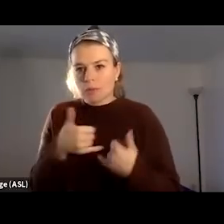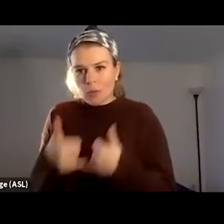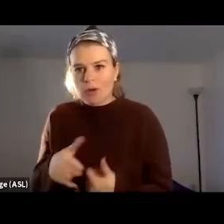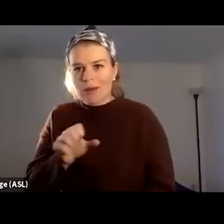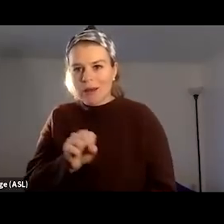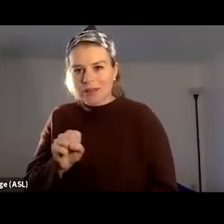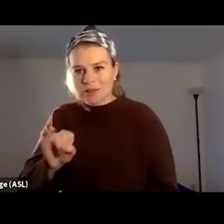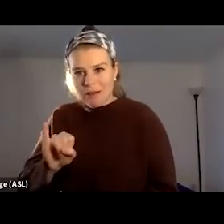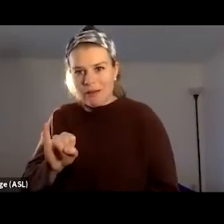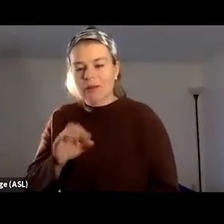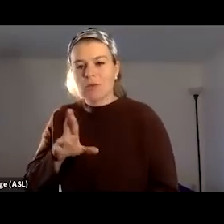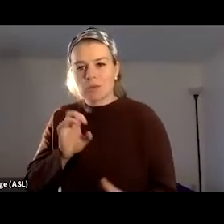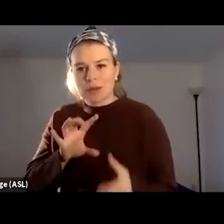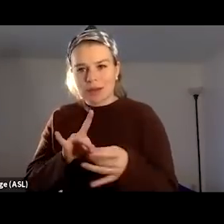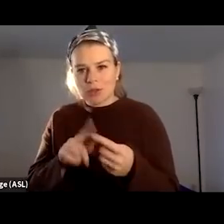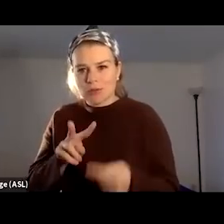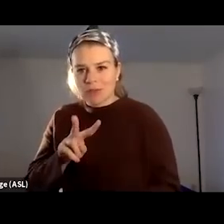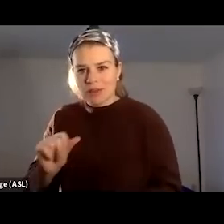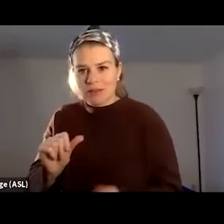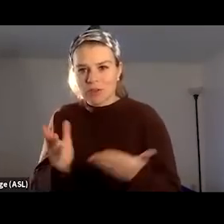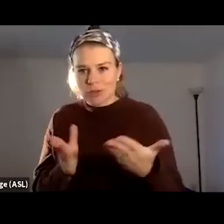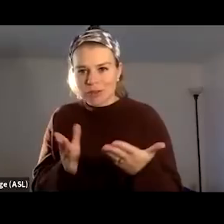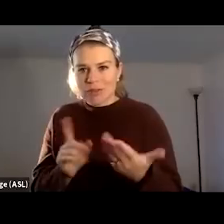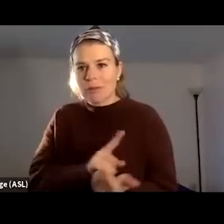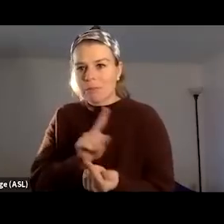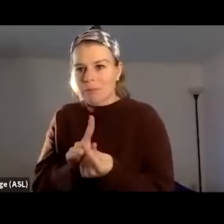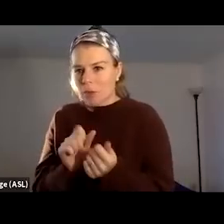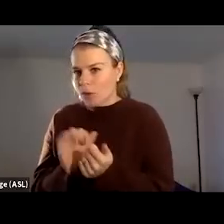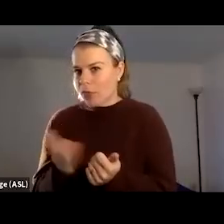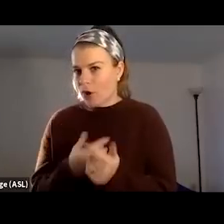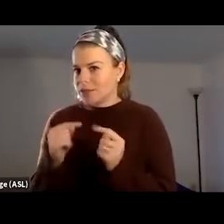se reconectó con los servicios de VA y se reunió con nuestro psiquiatra del equipo.